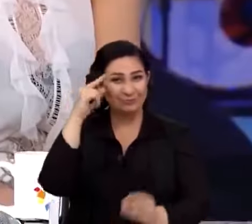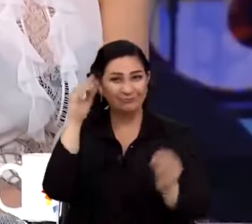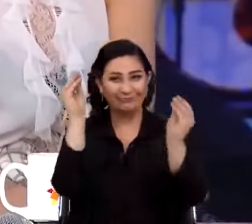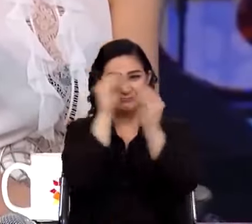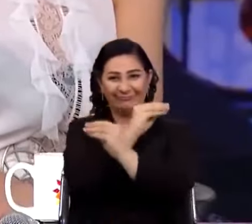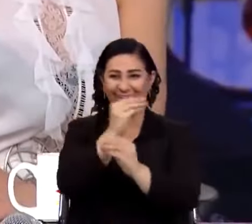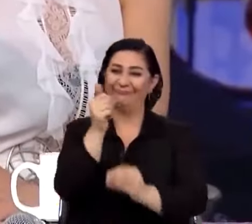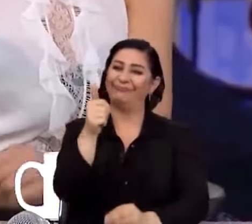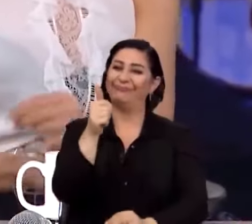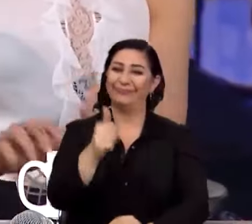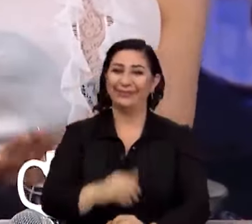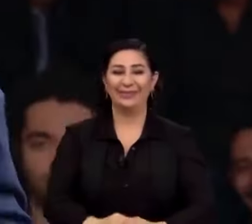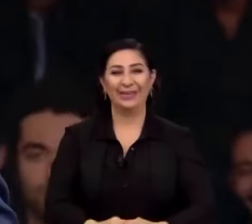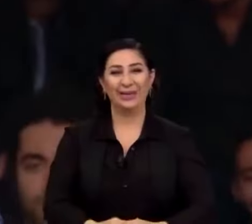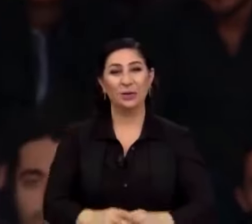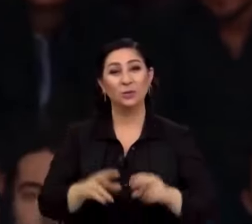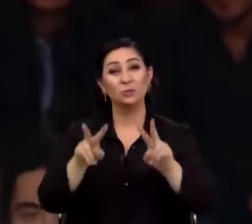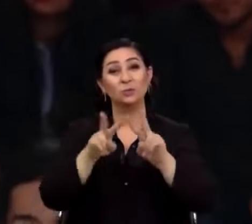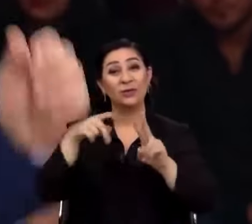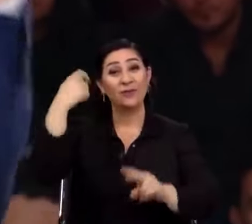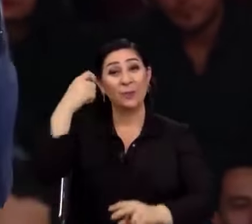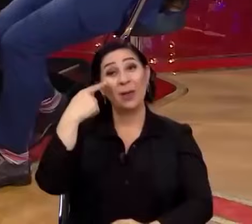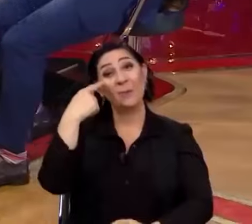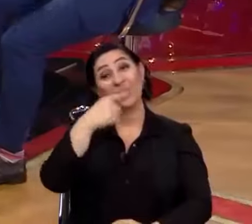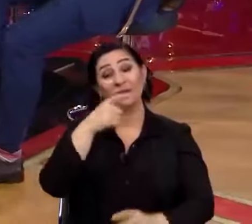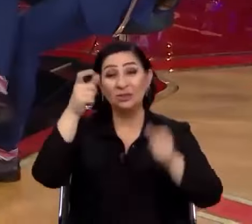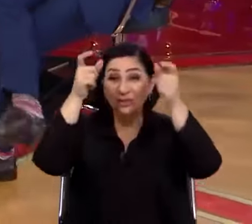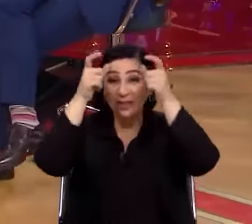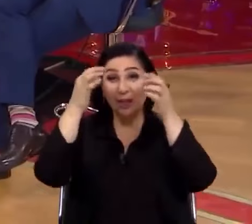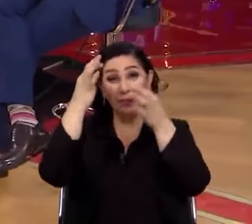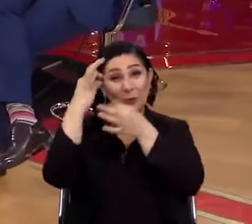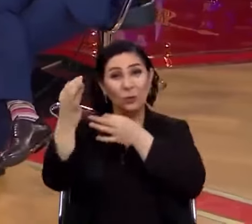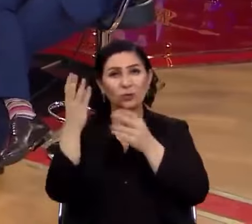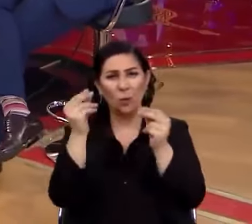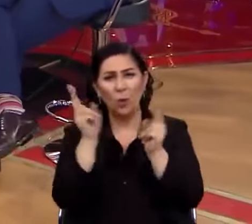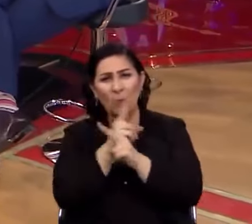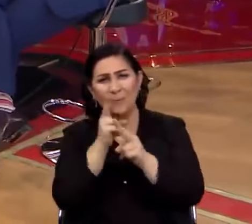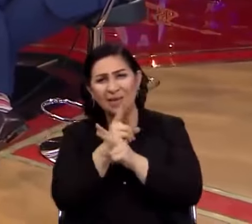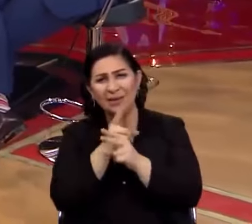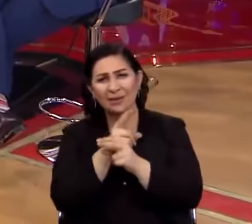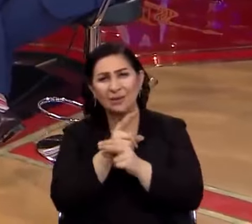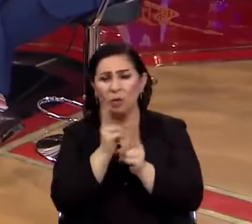Evet peki Mustafa'nın filmine bakalım Şeytan Tüyü filmi Çok mu komik e komik